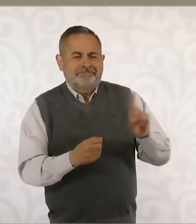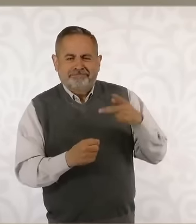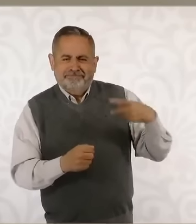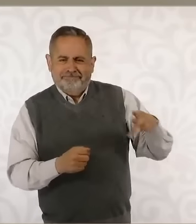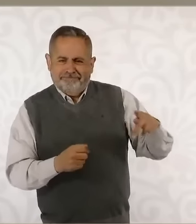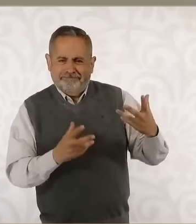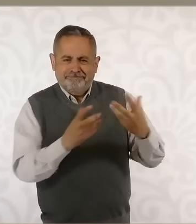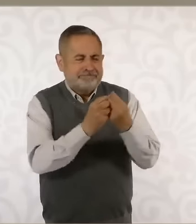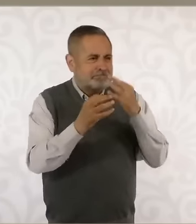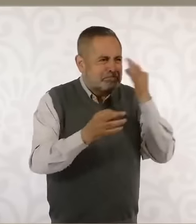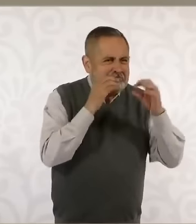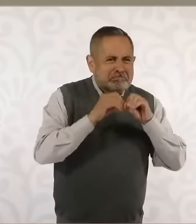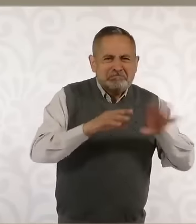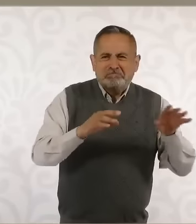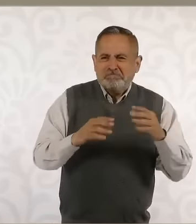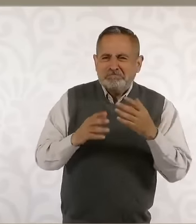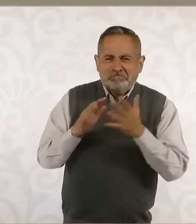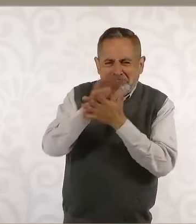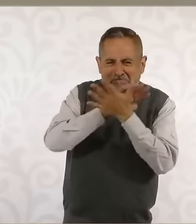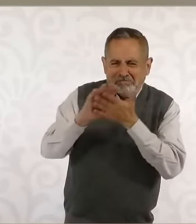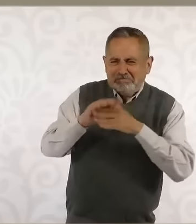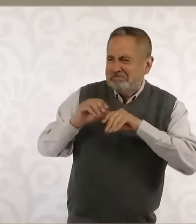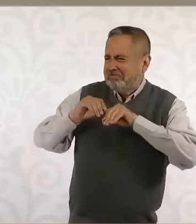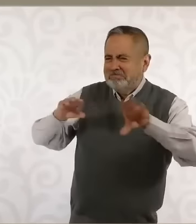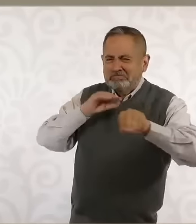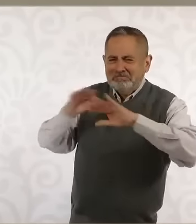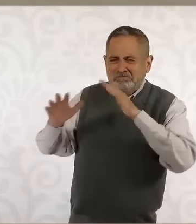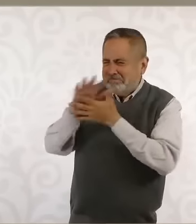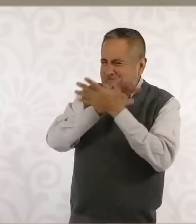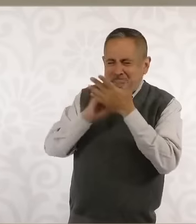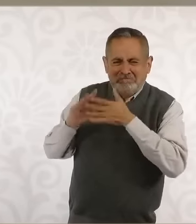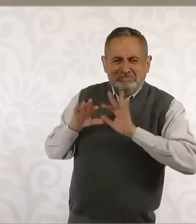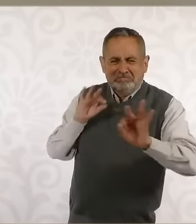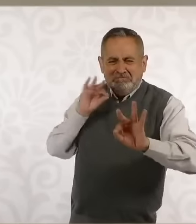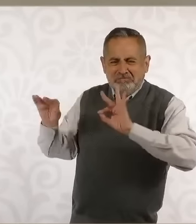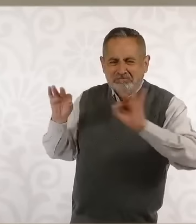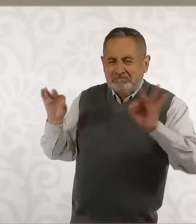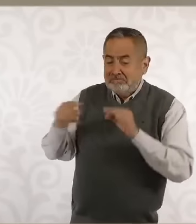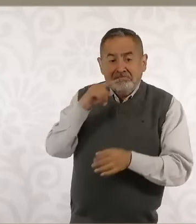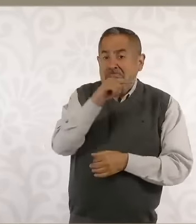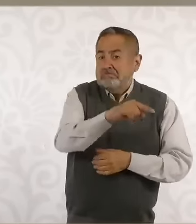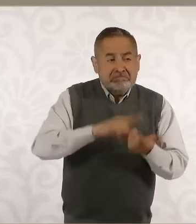a empantanar, ensuciar y dilapidar el debate público de redes sociales. Han trabajado en